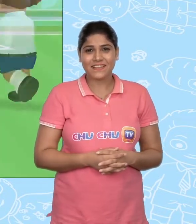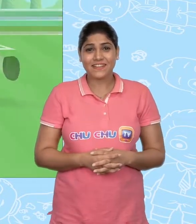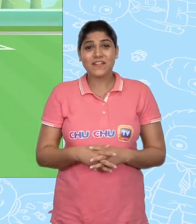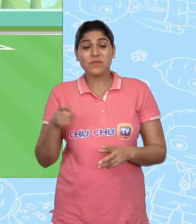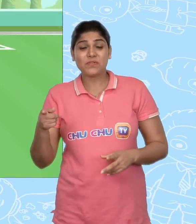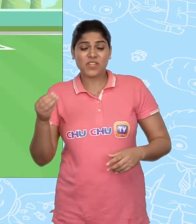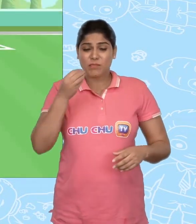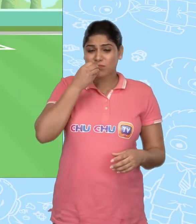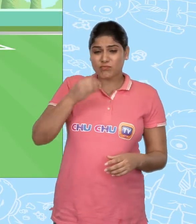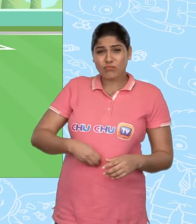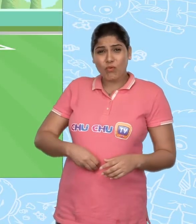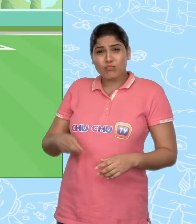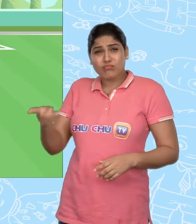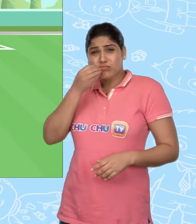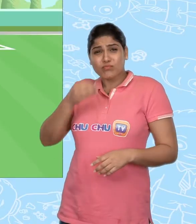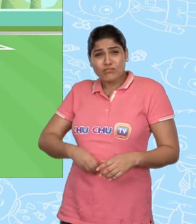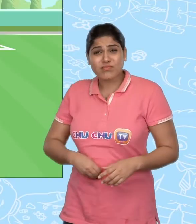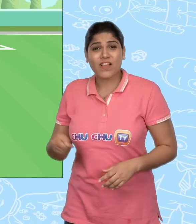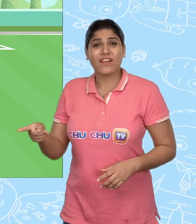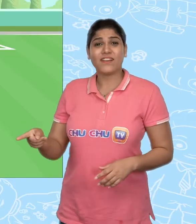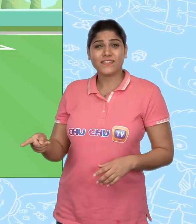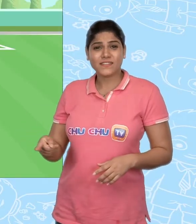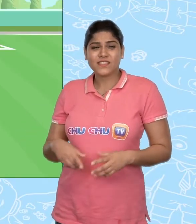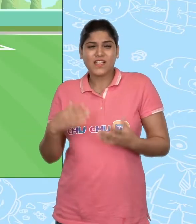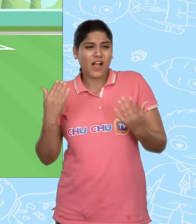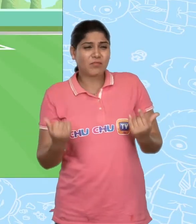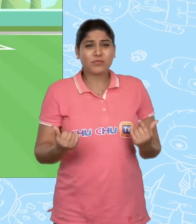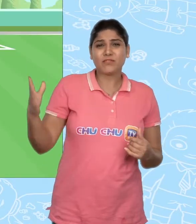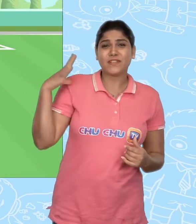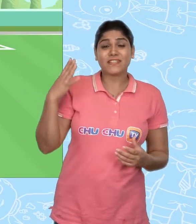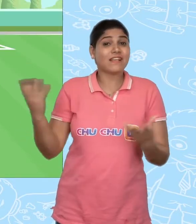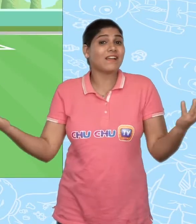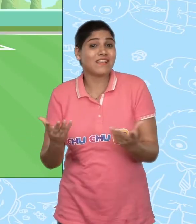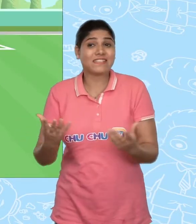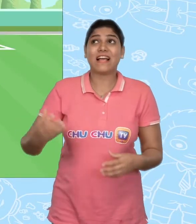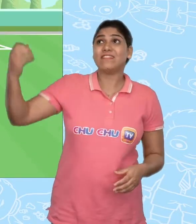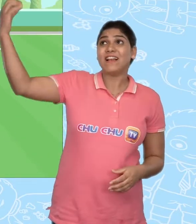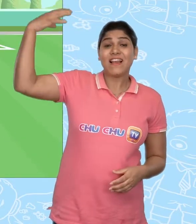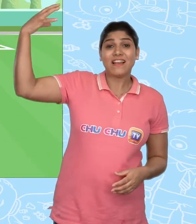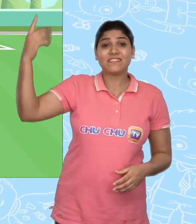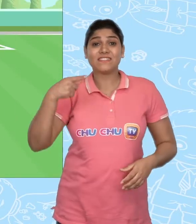उसके पेट में चूहे कूदने लगे थे. अब उसे इंतजार था lunch की घंटी बजने का.